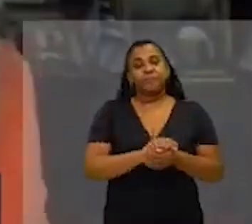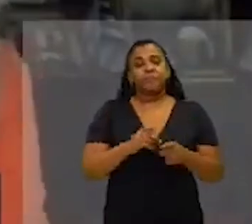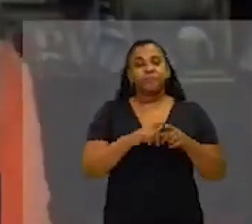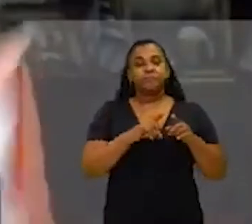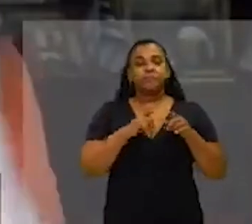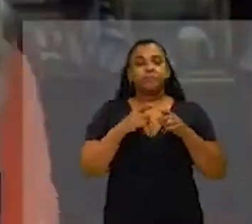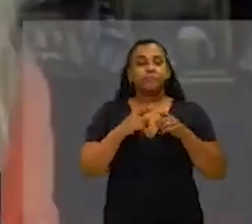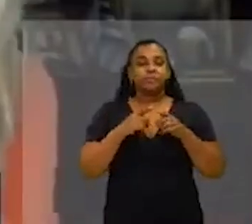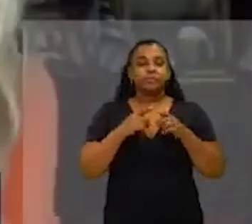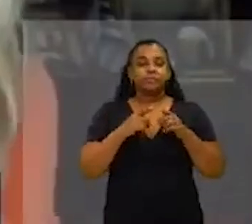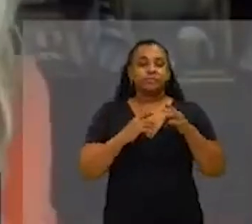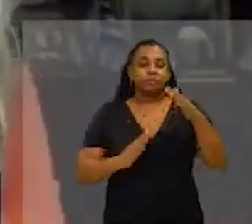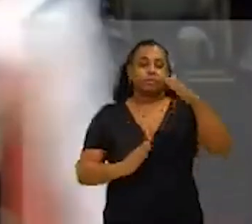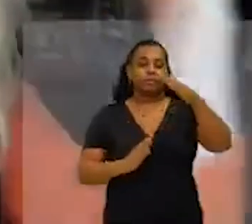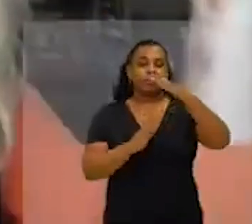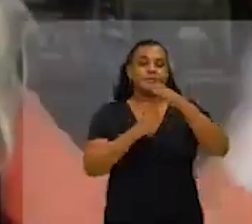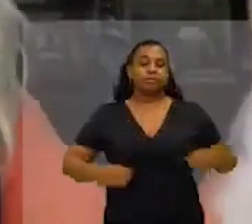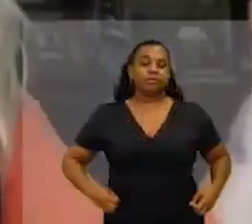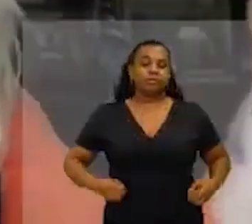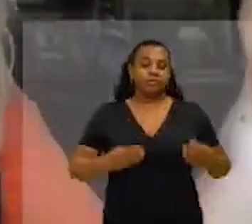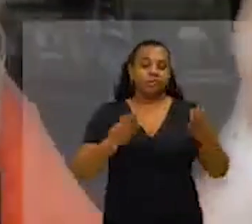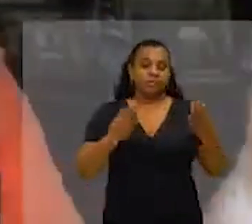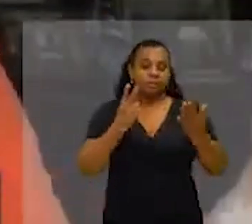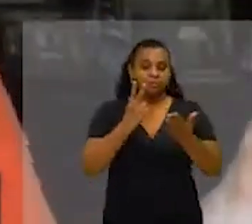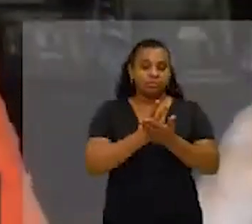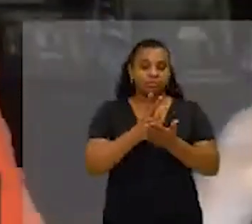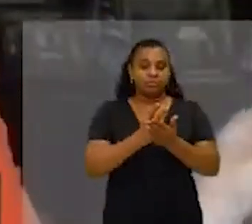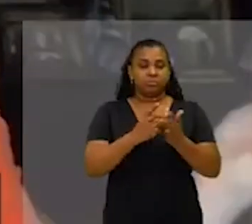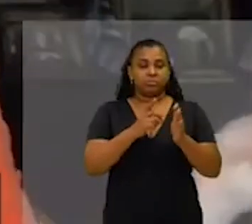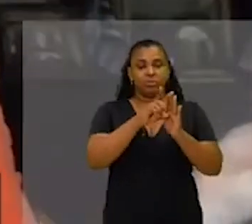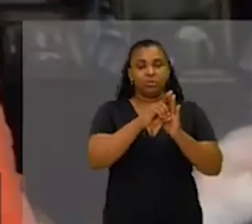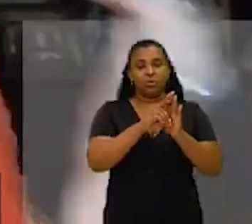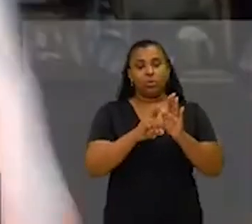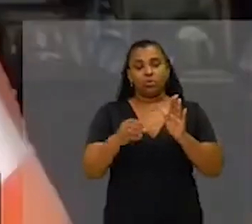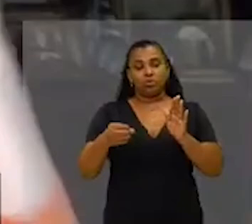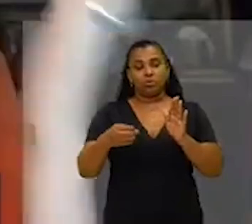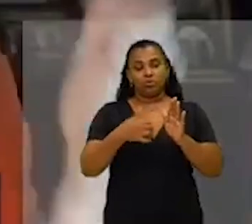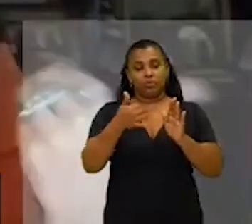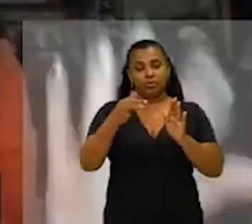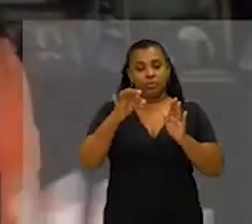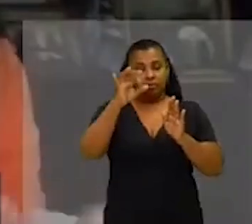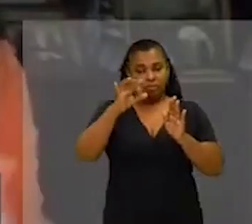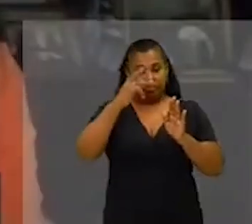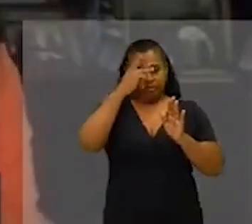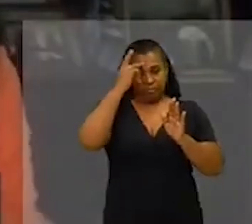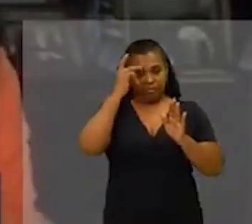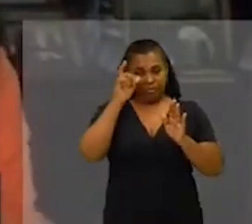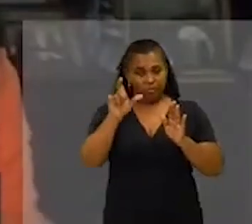O que é mantida no novo código com 10 por cento para as pessoas físicas e daqui doação de pessoas